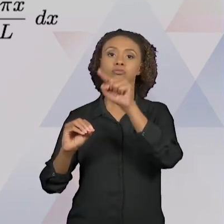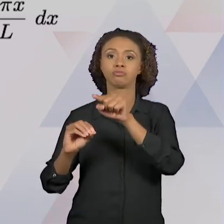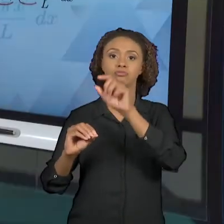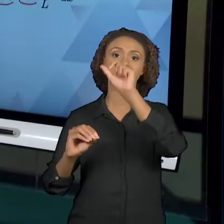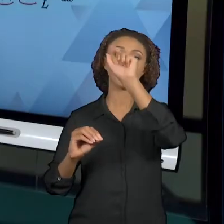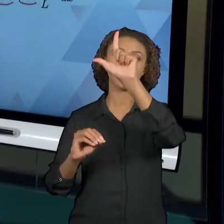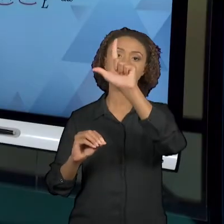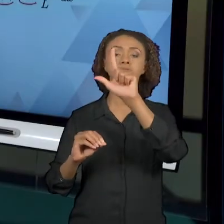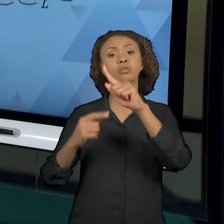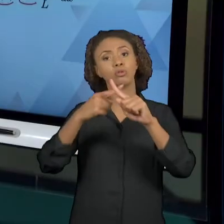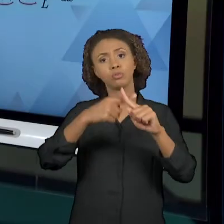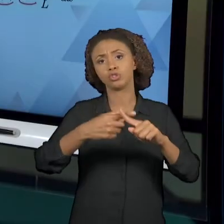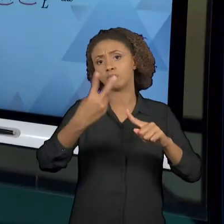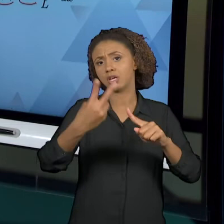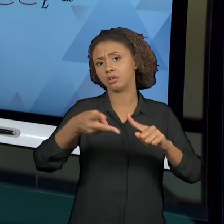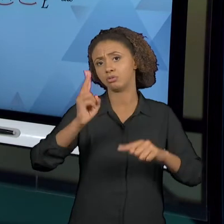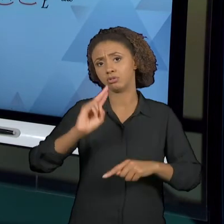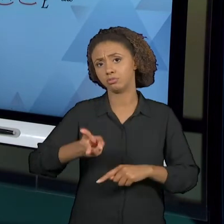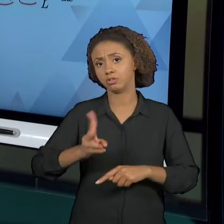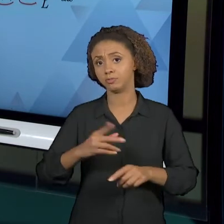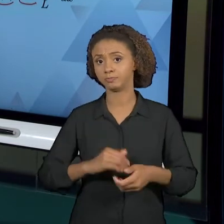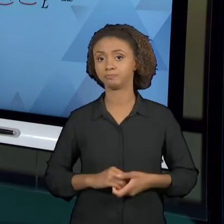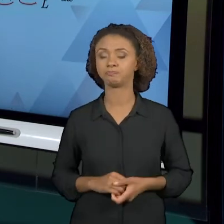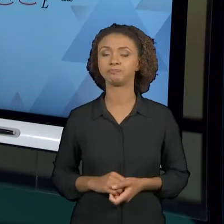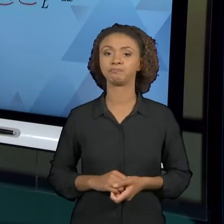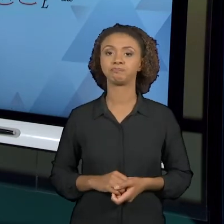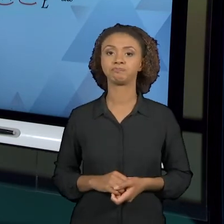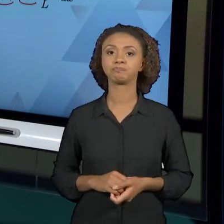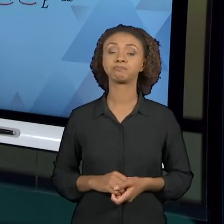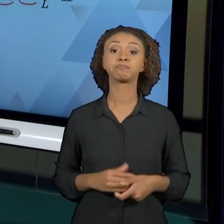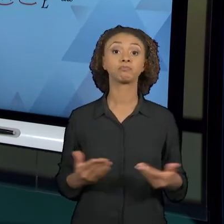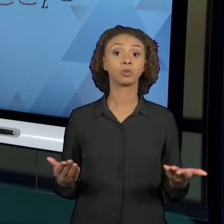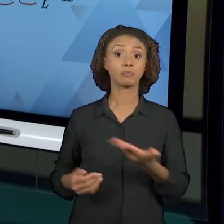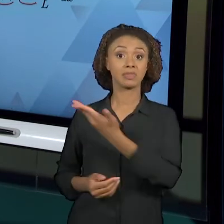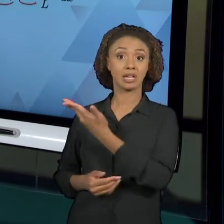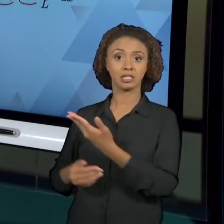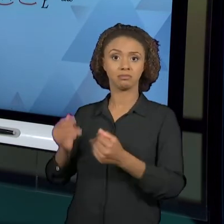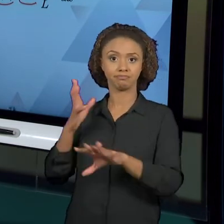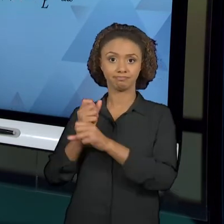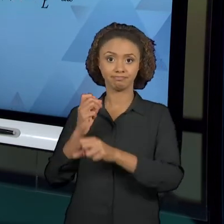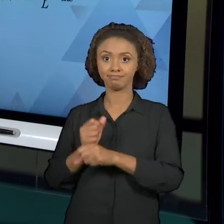BOM, PARA FAZER ESSA INTEGRAL É A FUNÇÃO COSSENO